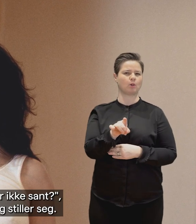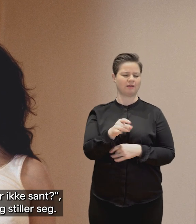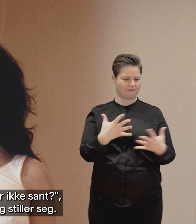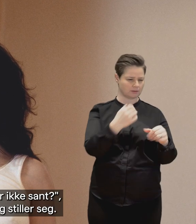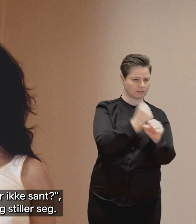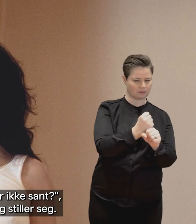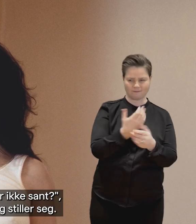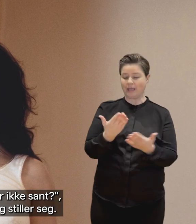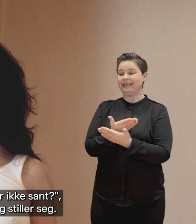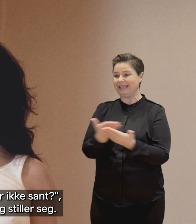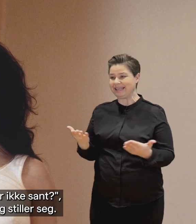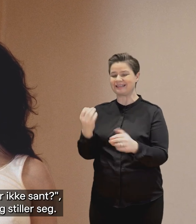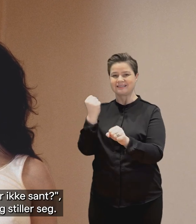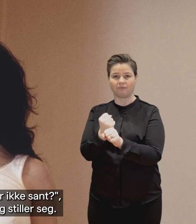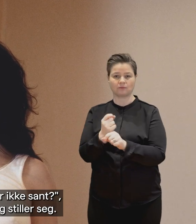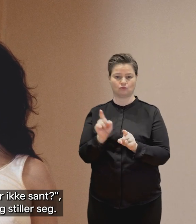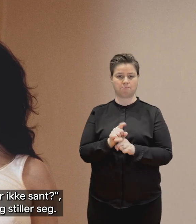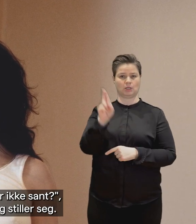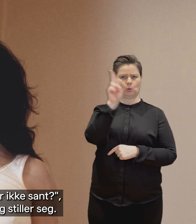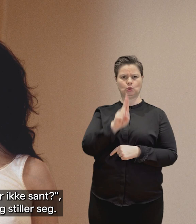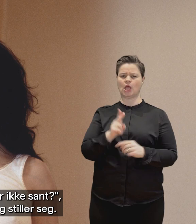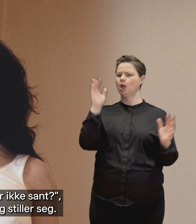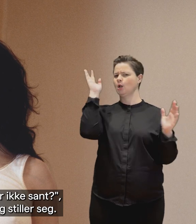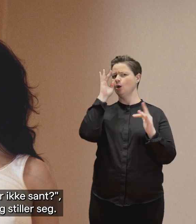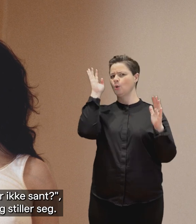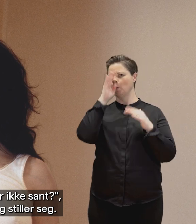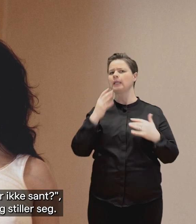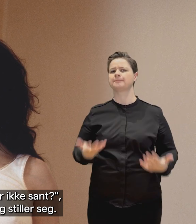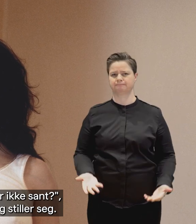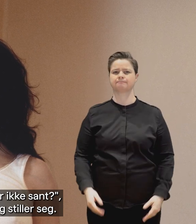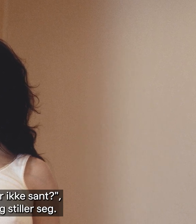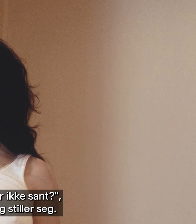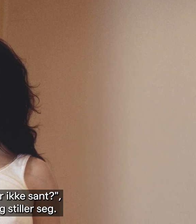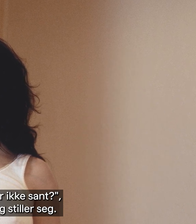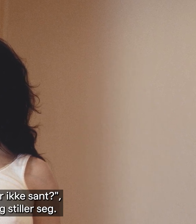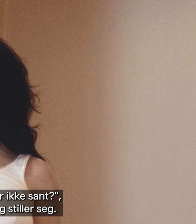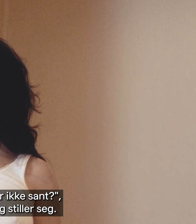"Hva er sant, og hva er ikke sant?", som kunstnerne i dag stiller seg.